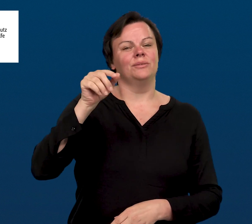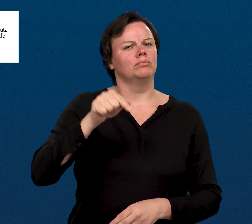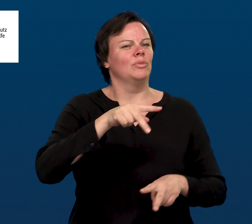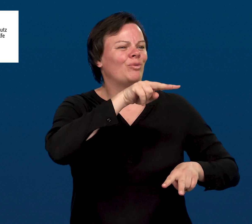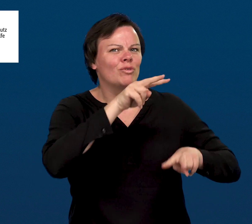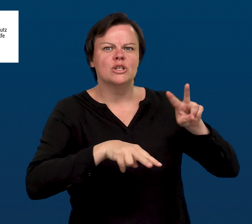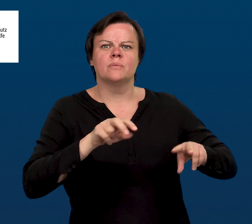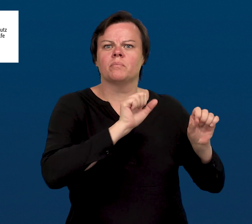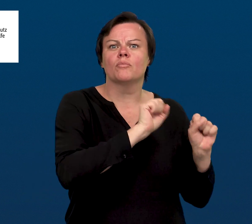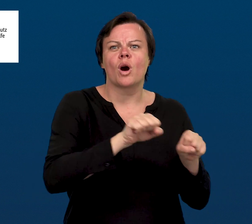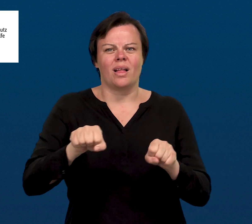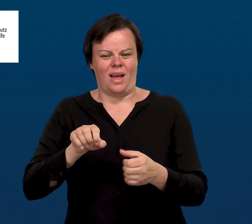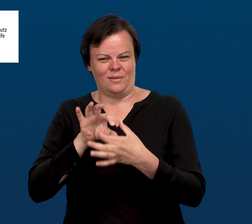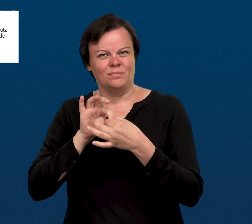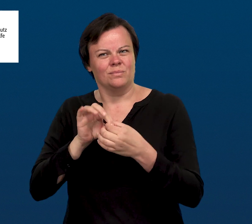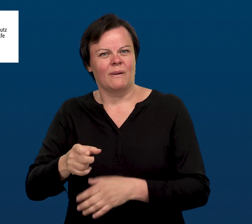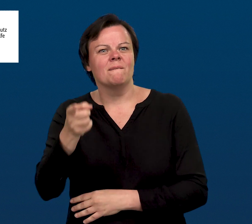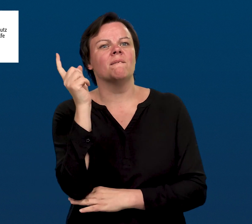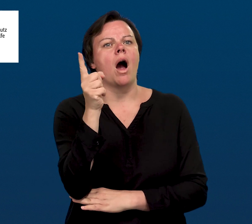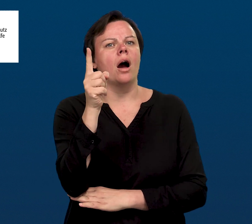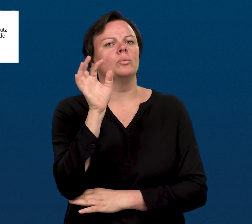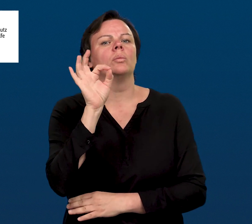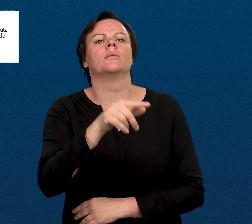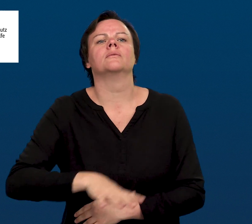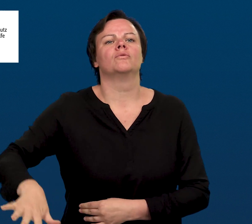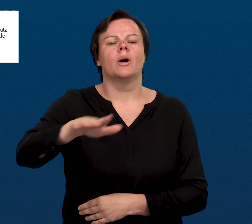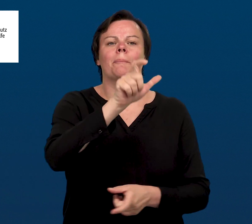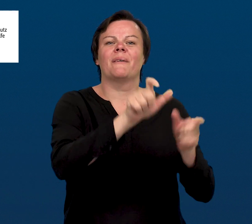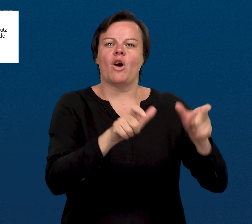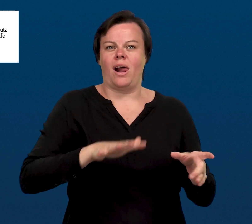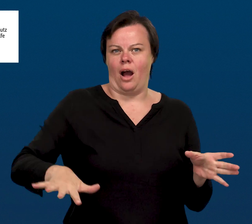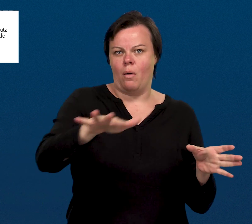über die verschiedenen Möglichkeiten zur Warnung der Bevölkerung